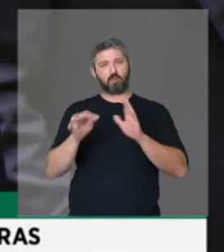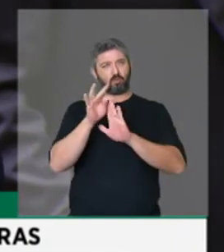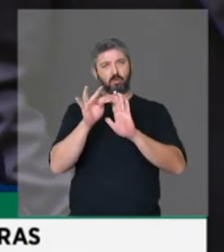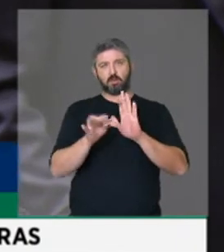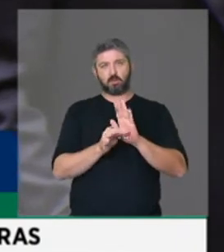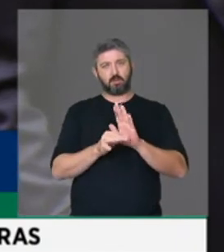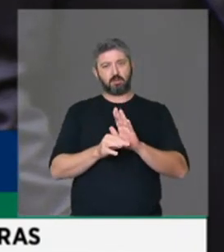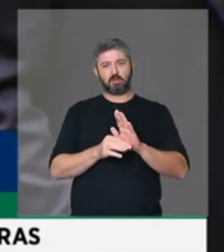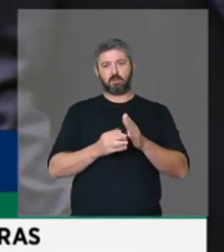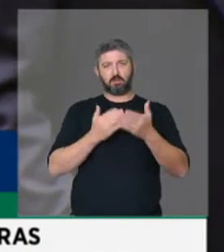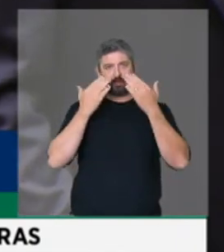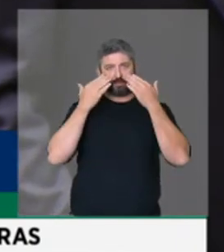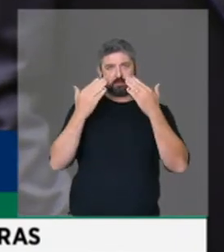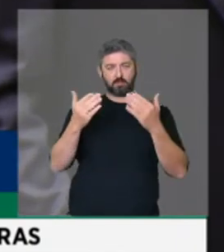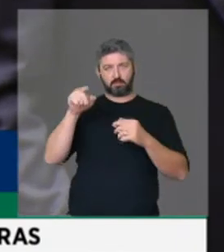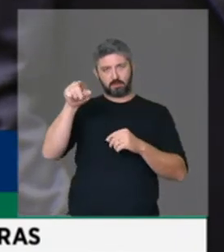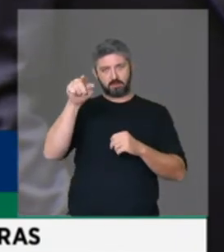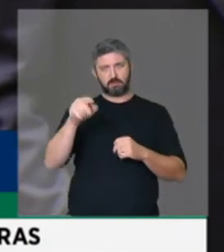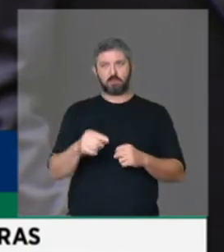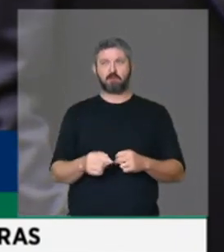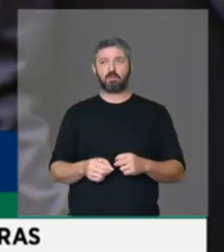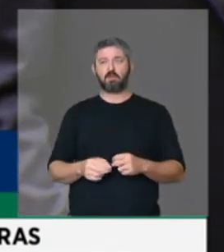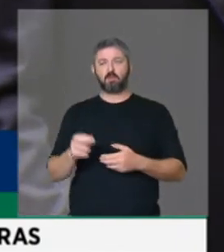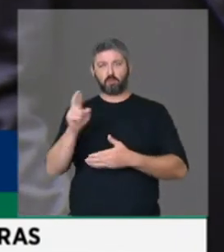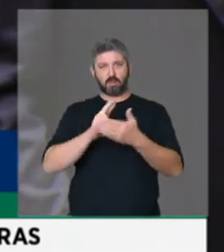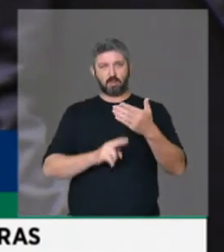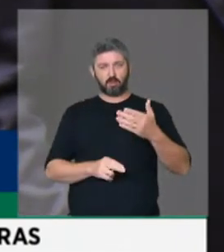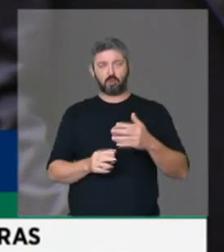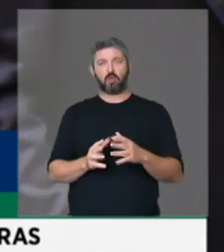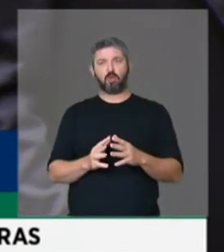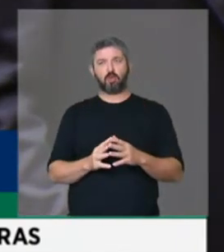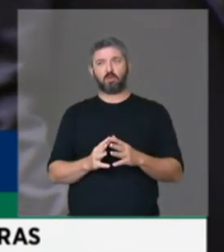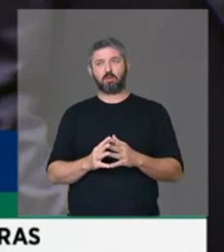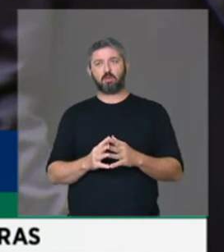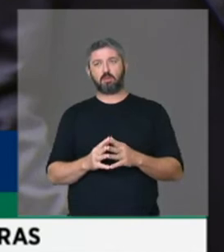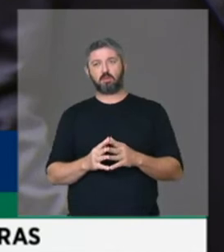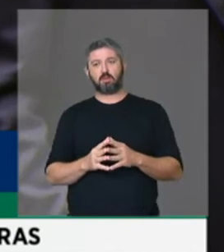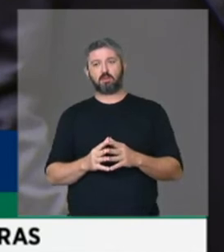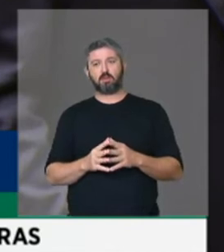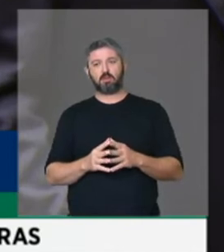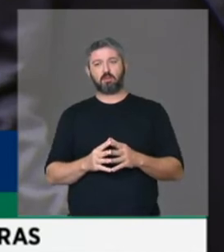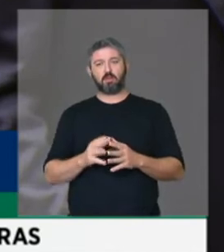[PRESIDENTE]: MDB, DEPUTADO. [DEPUTADO]: SENHOR PRESIDENTE, DEPUTADO ARTHUR LIRA, OBVIAMENTE QUE NÓS DEVEMOS DISCUTIR MAIS ESSA